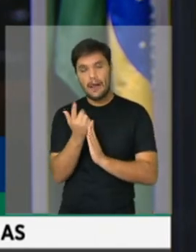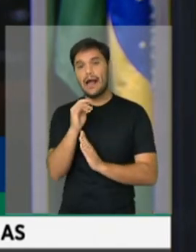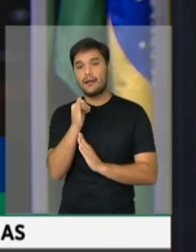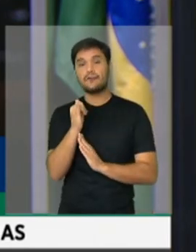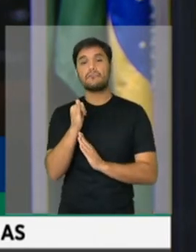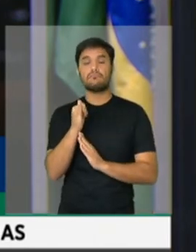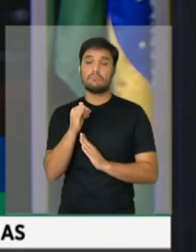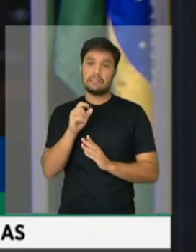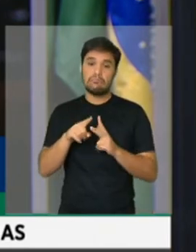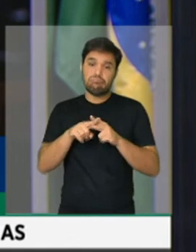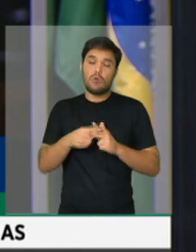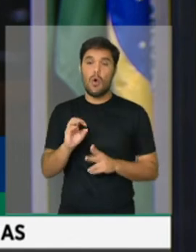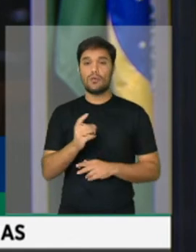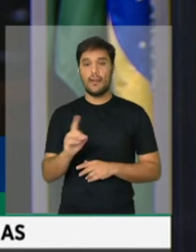SOCIEDADE DE ECONOMISTA